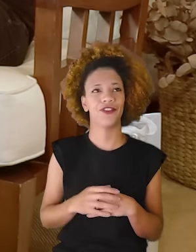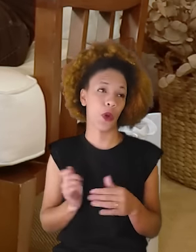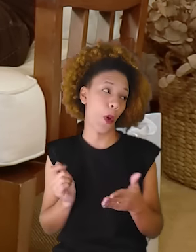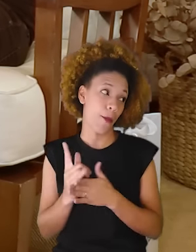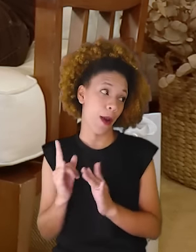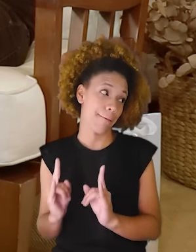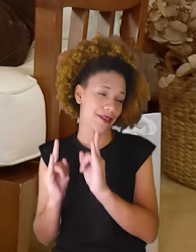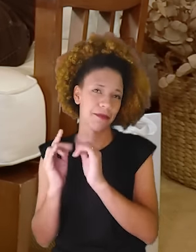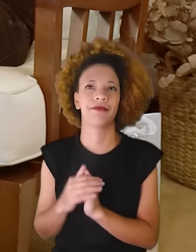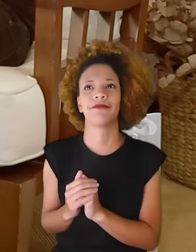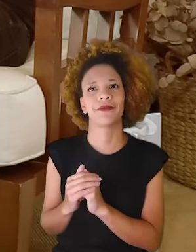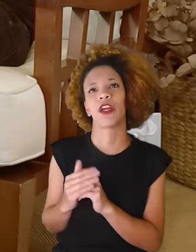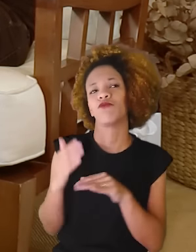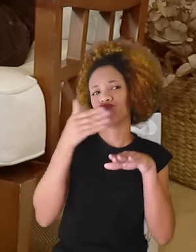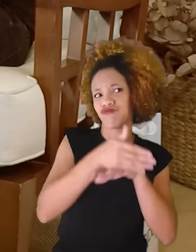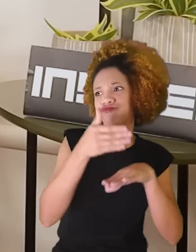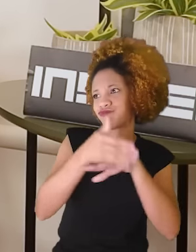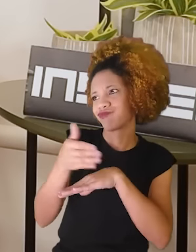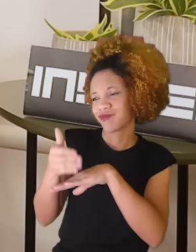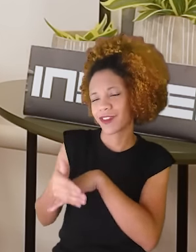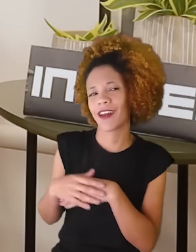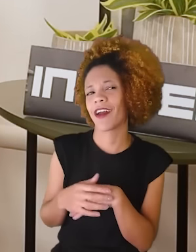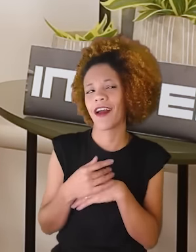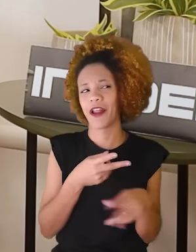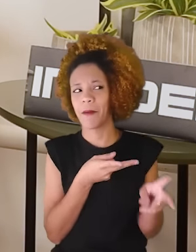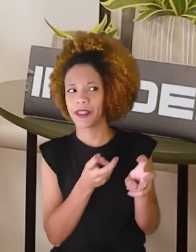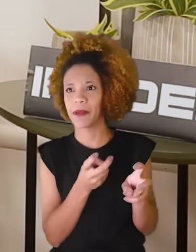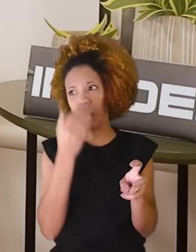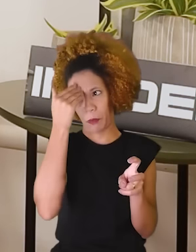comprou um apartamento quando o dinheiro entrou né ele viu que a parada não é uma imbecilidade mas na